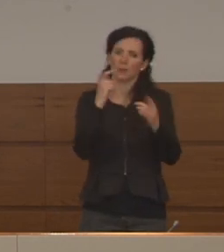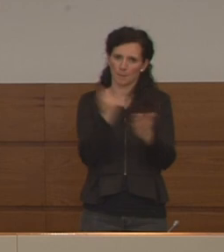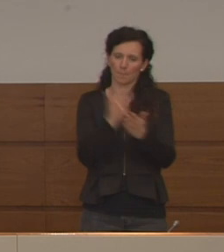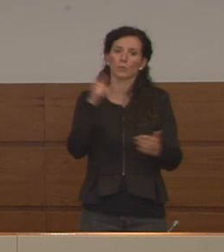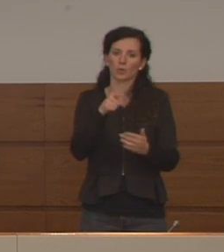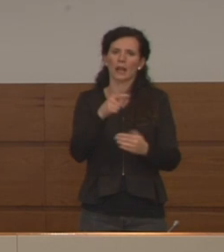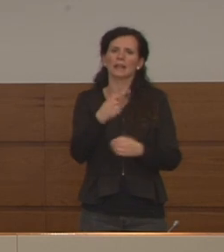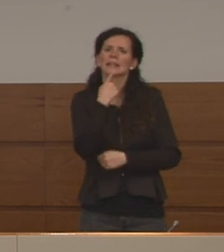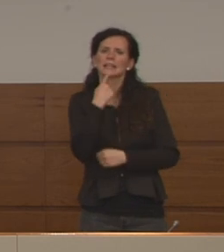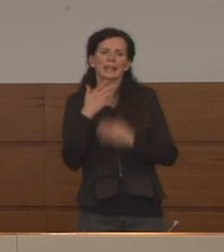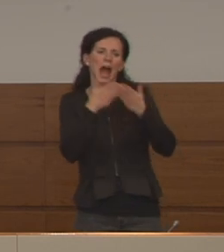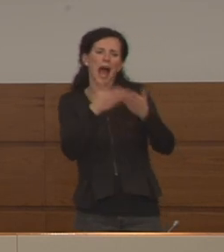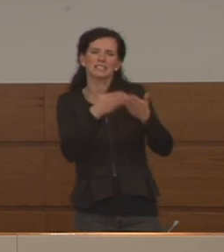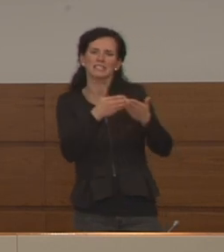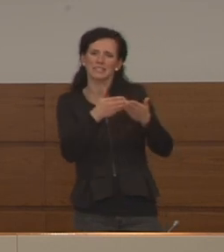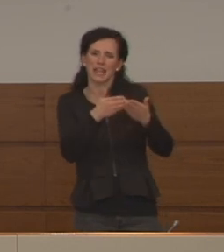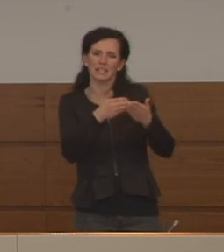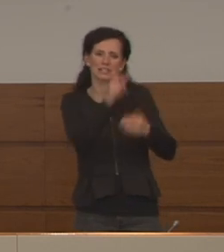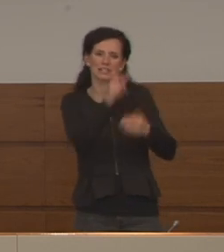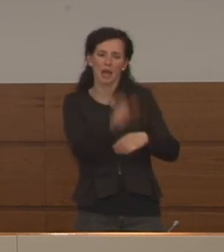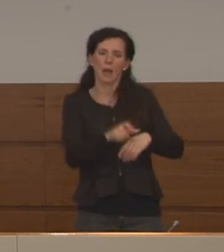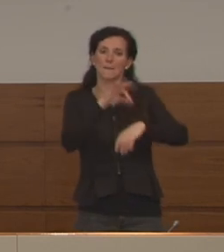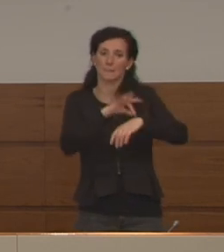domicilio sono i medici di medicina generale, i pediatri di libera scelta.